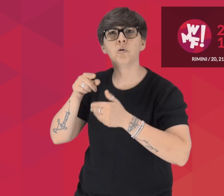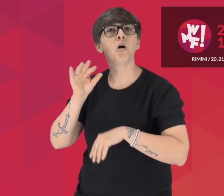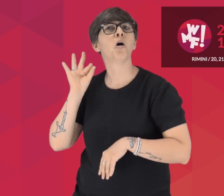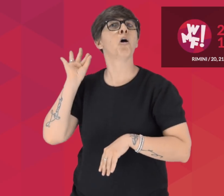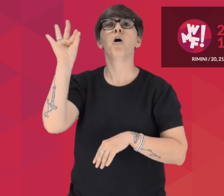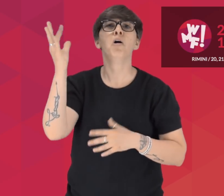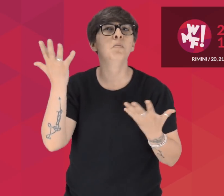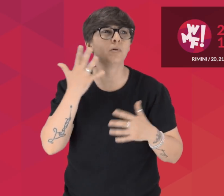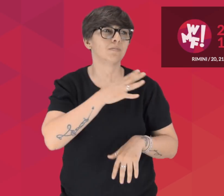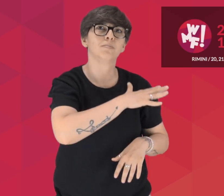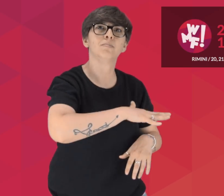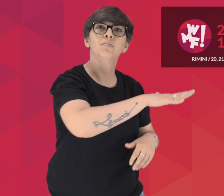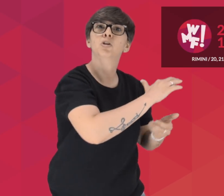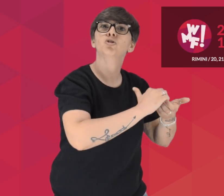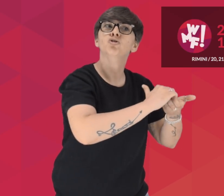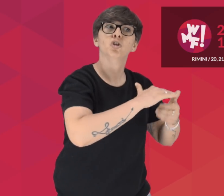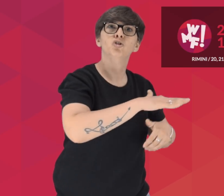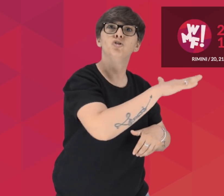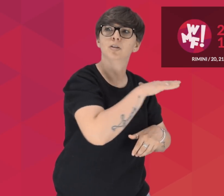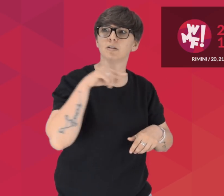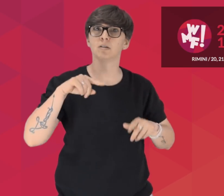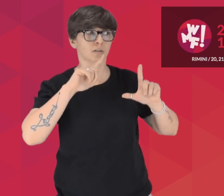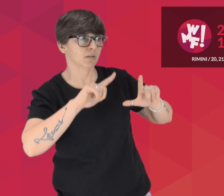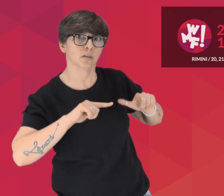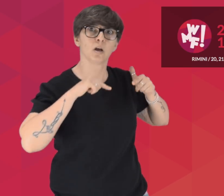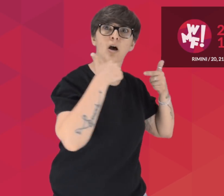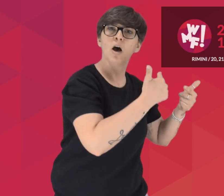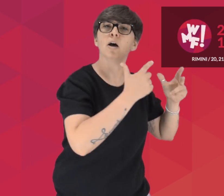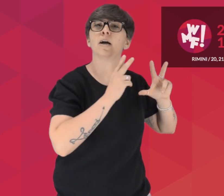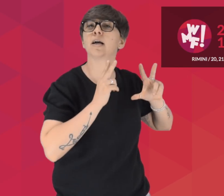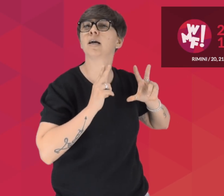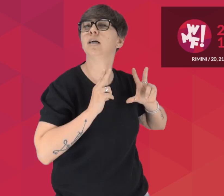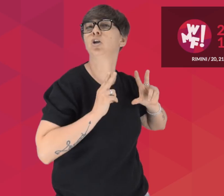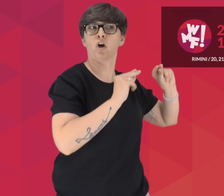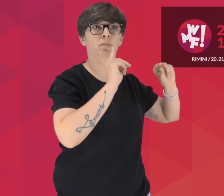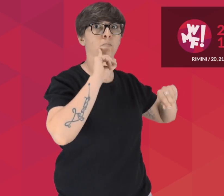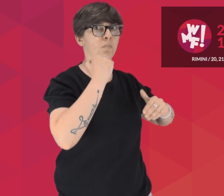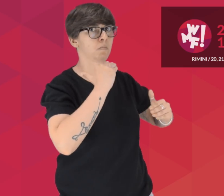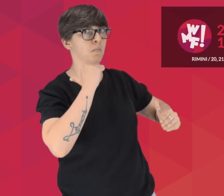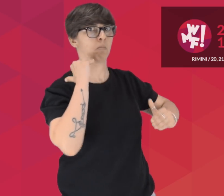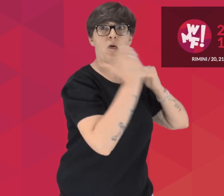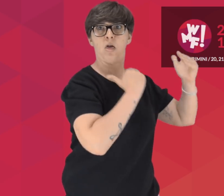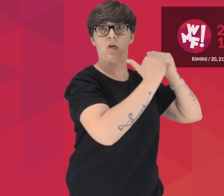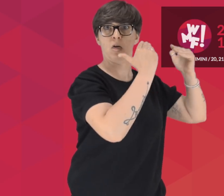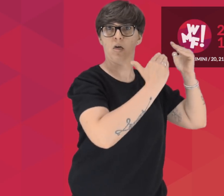L’obiettivo? Contribuire al miglioramento della società attraverso l’innovazione.